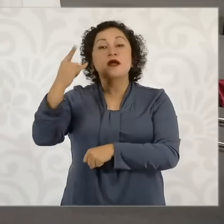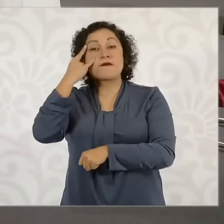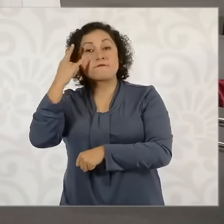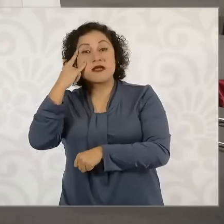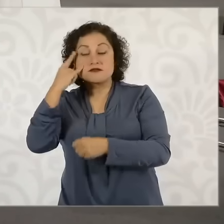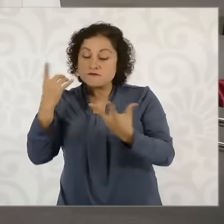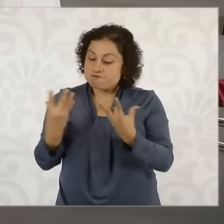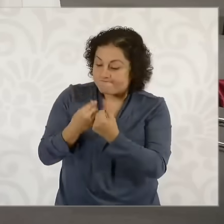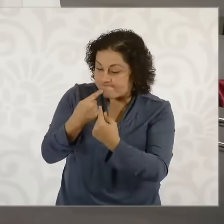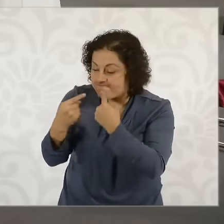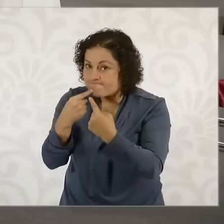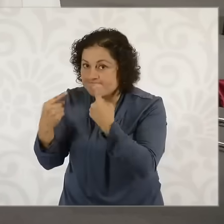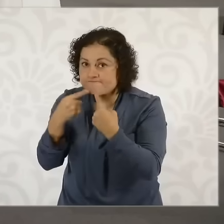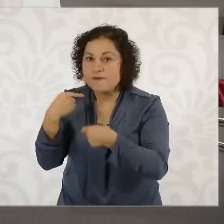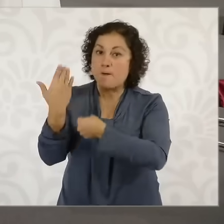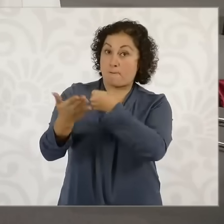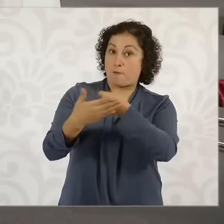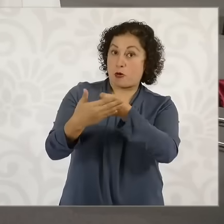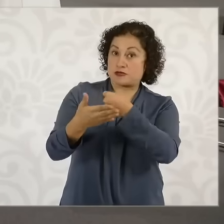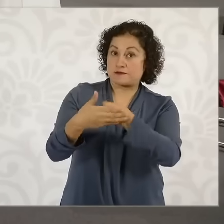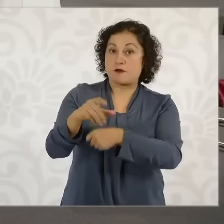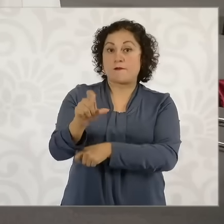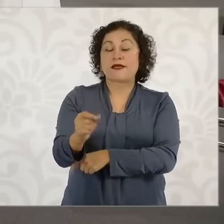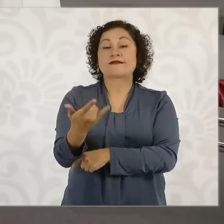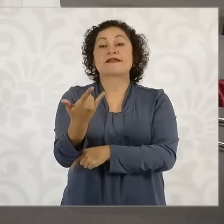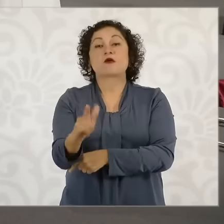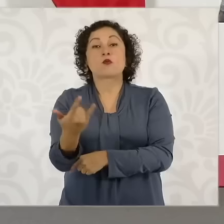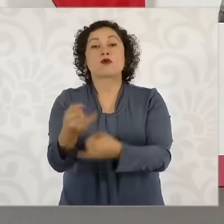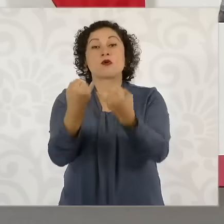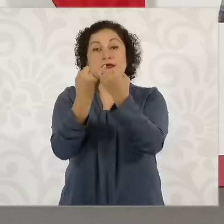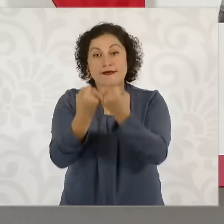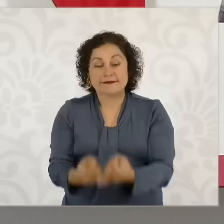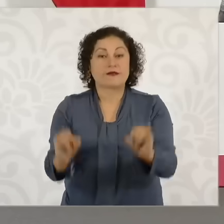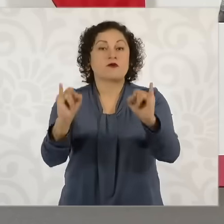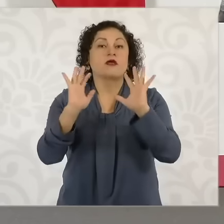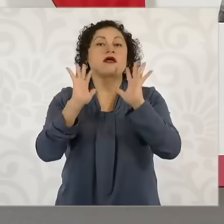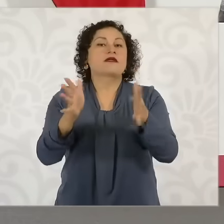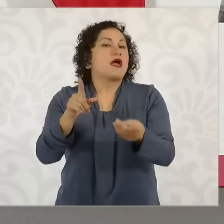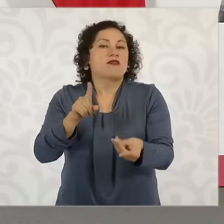como se dijo, el 20 de julio ya del servicio de conectividad entre la estación del Tren Maya con